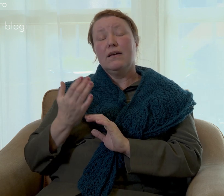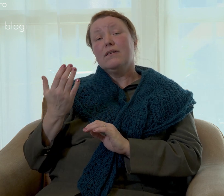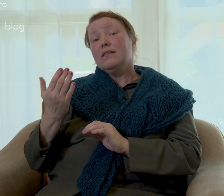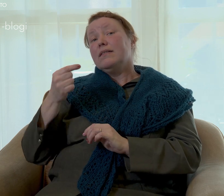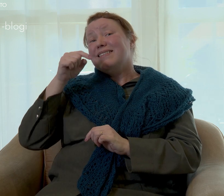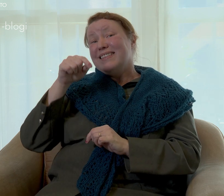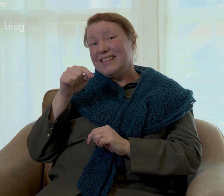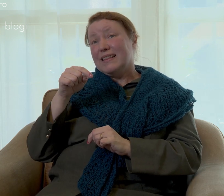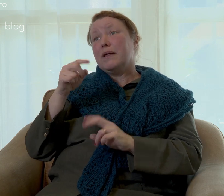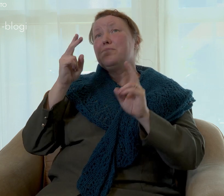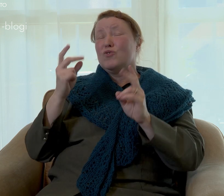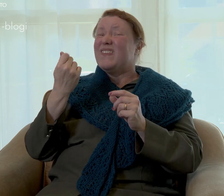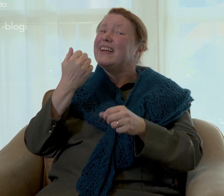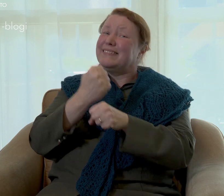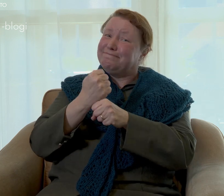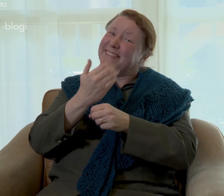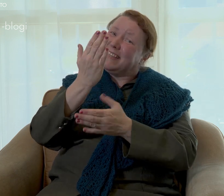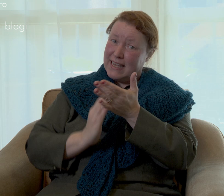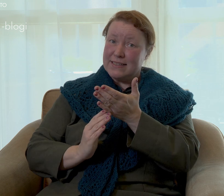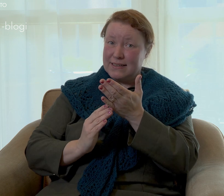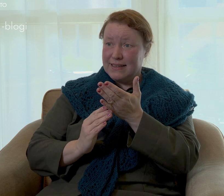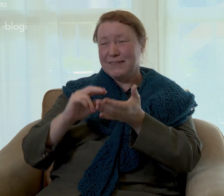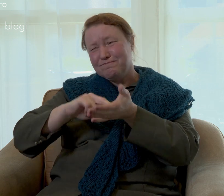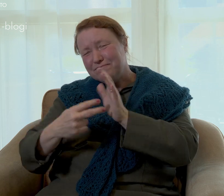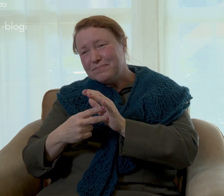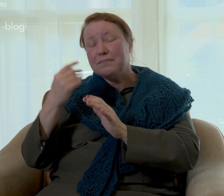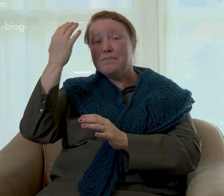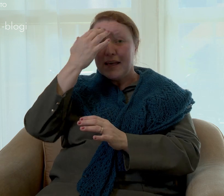Reaaliaikainen teksti avataan sekä Applen että Androidin alustoille, -